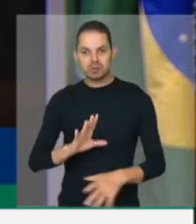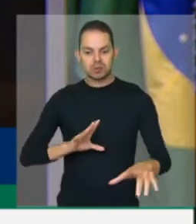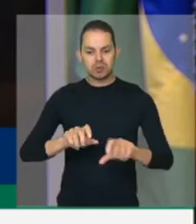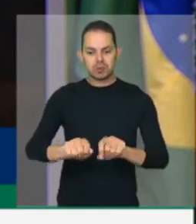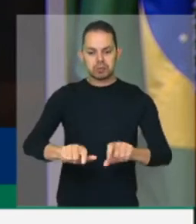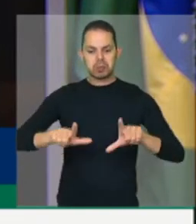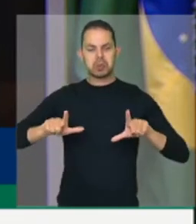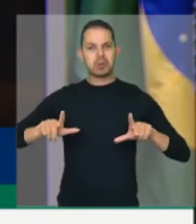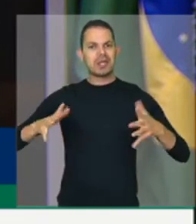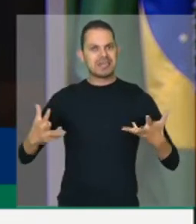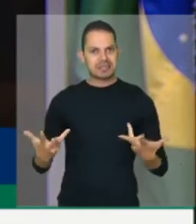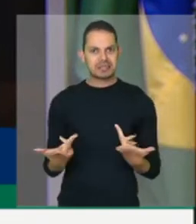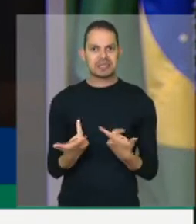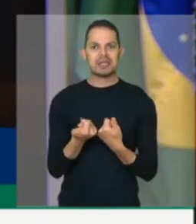ESSA QUALIDADE DE FORMAÇÃO DE EXCELENTES MÉDICOS,